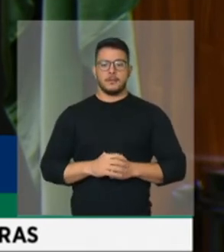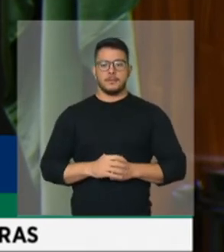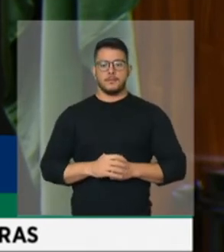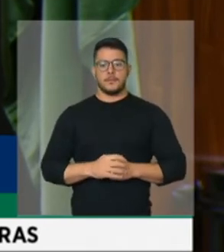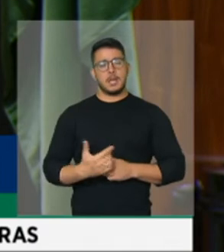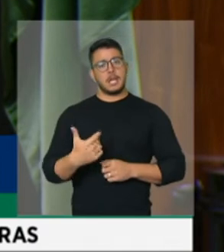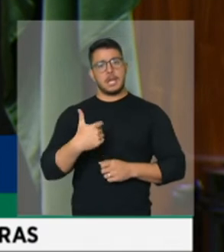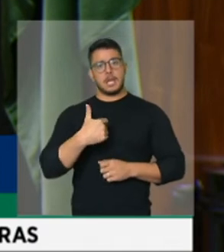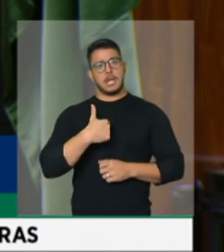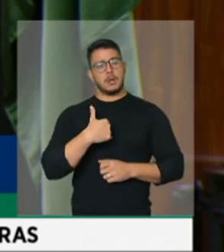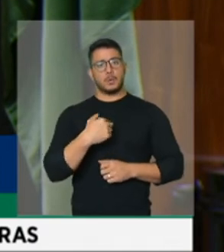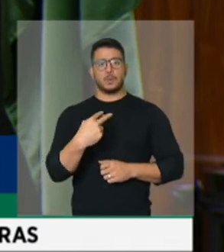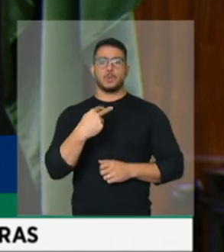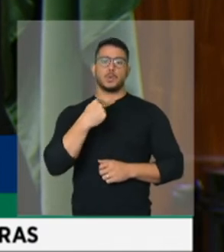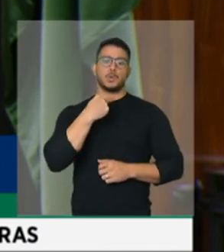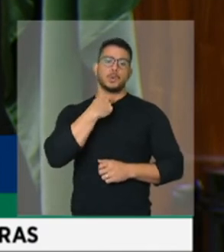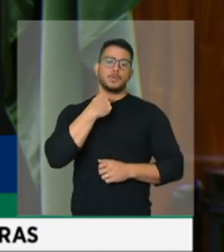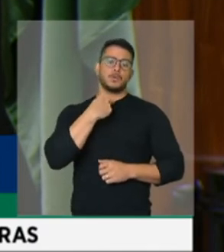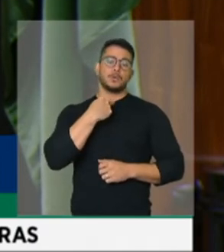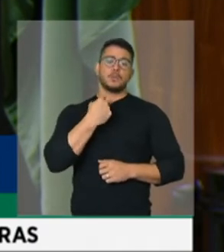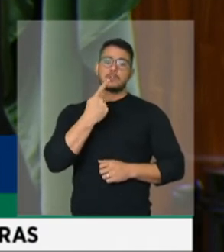QUE NÃO ERA ADEQUADO EU TER FEITO UM PRONUNCIAMENTO ONDE ME REFERI DIRETAMENTE A VOSSA